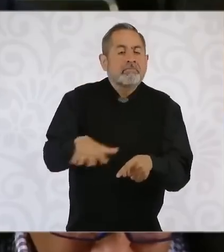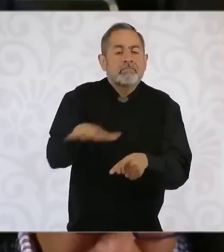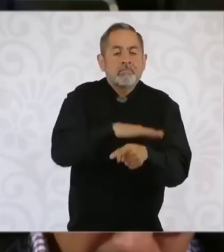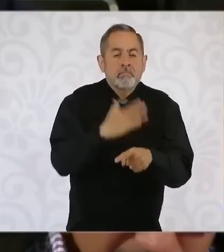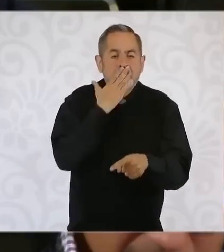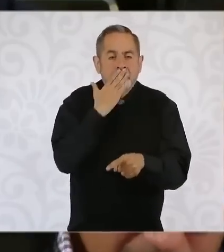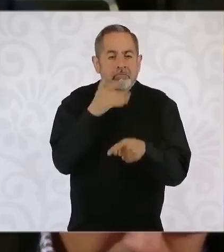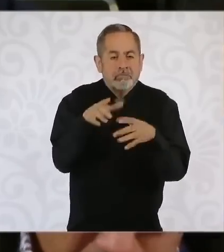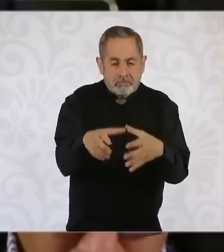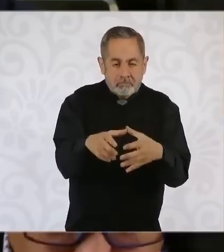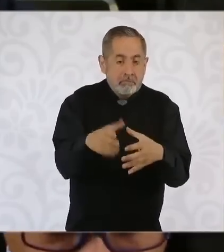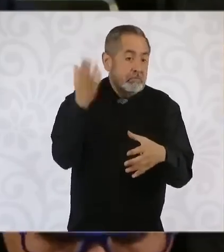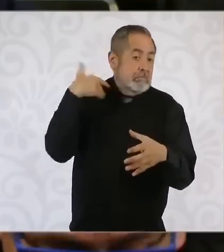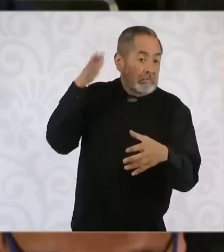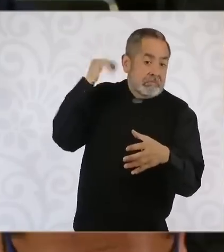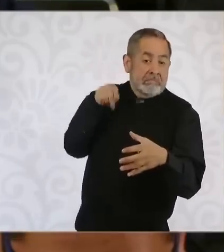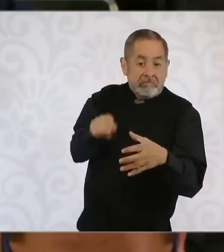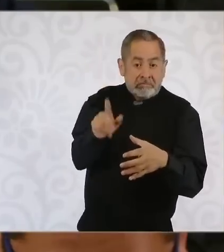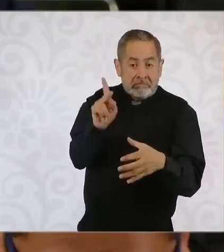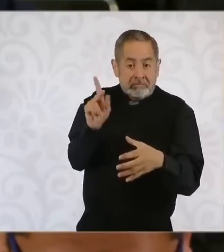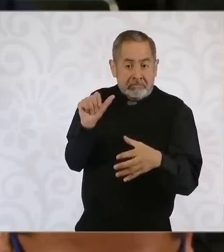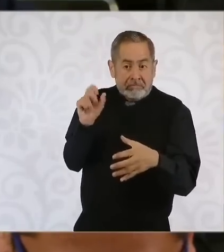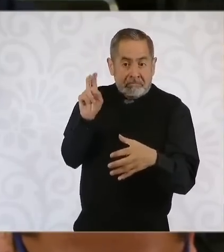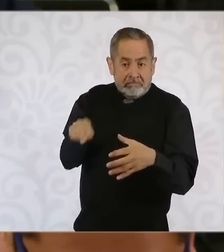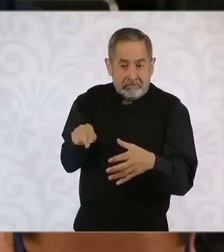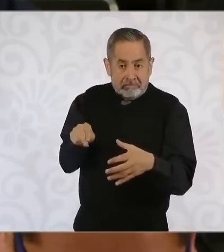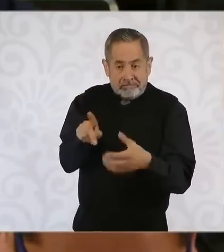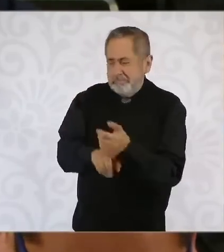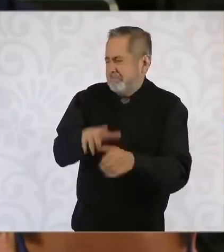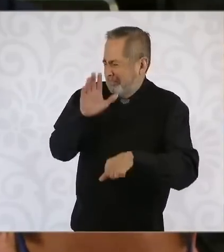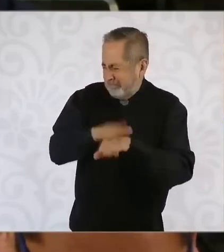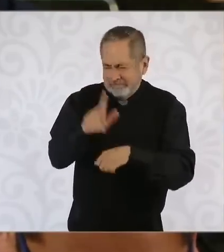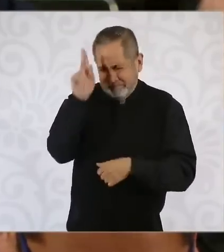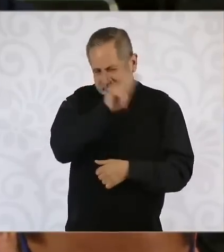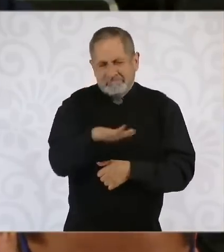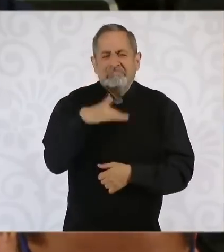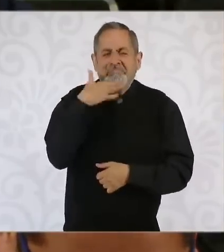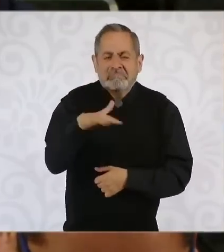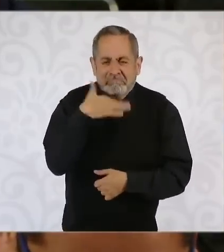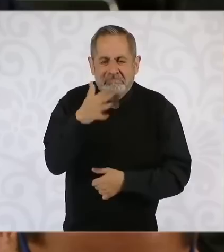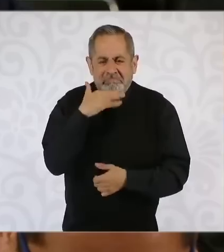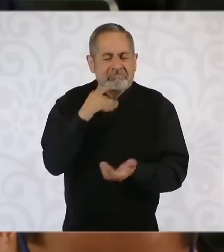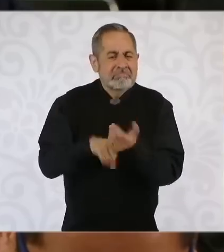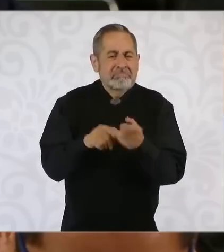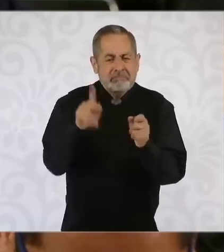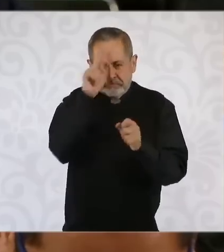estaban en el pan que fue uno de los gobiernos más corruptos que también sigue impune él ahí Lástima